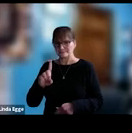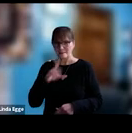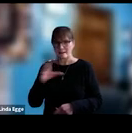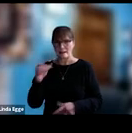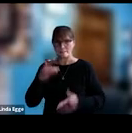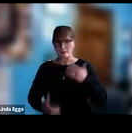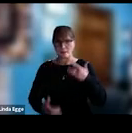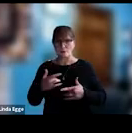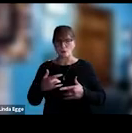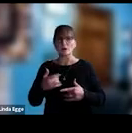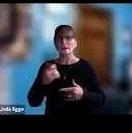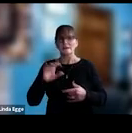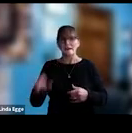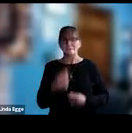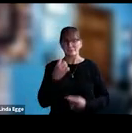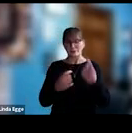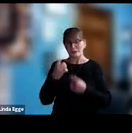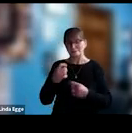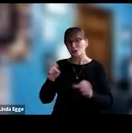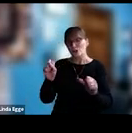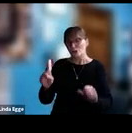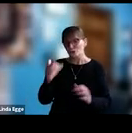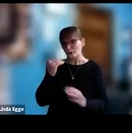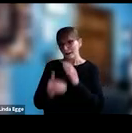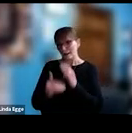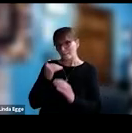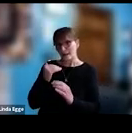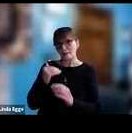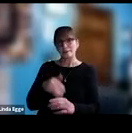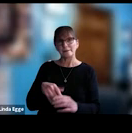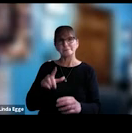Si tienen preguntas pueden enviarme un correo electrónico a laurac@headinghome.org